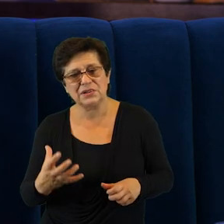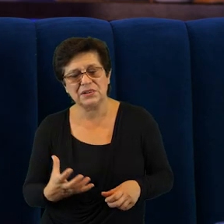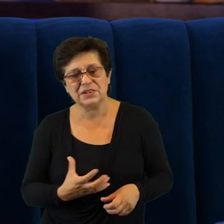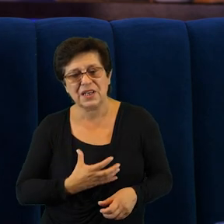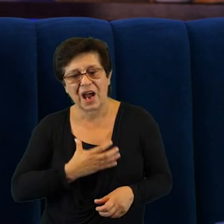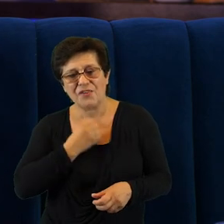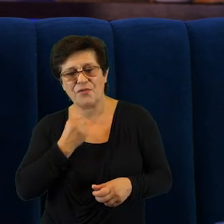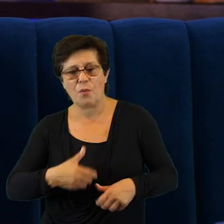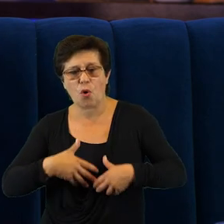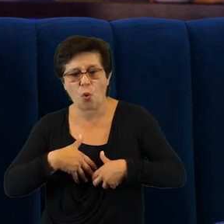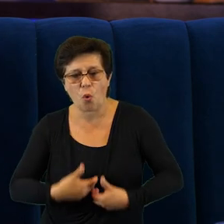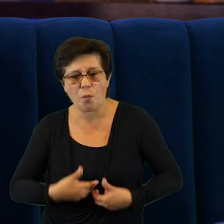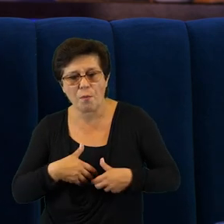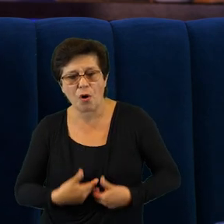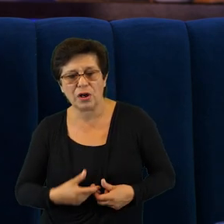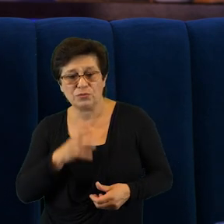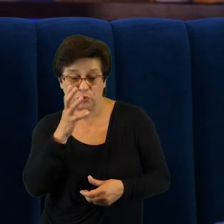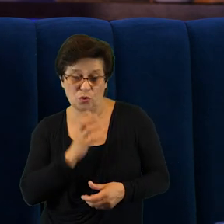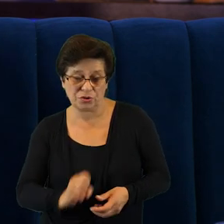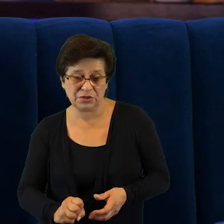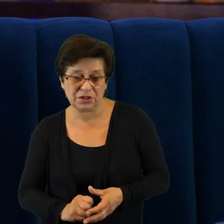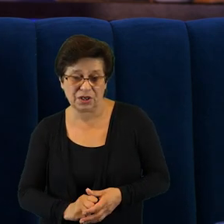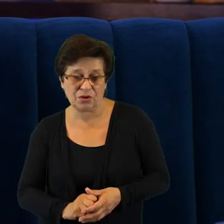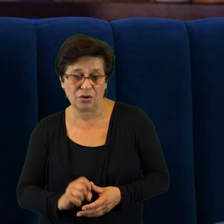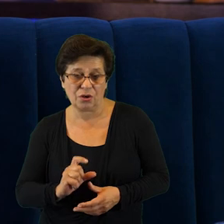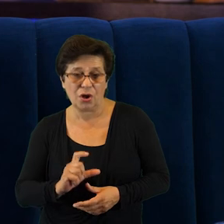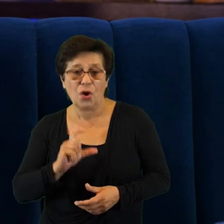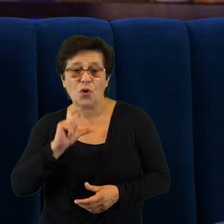humorem, absurdem Słonimskiego. I to się w Polsce nie sprawdziło.